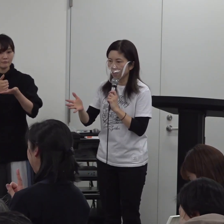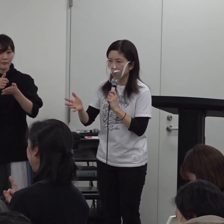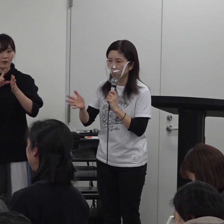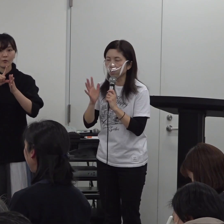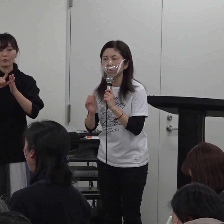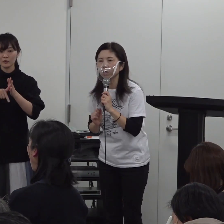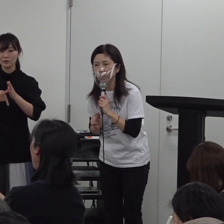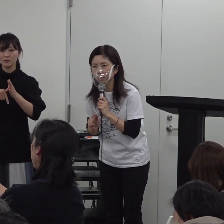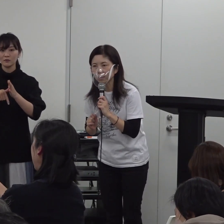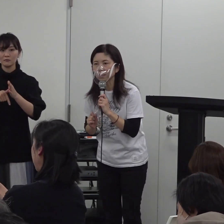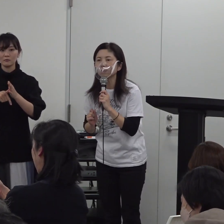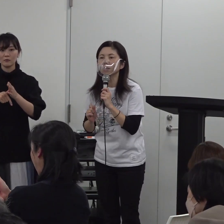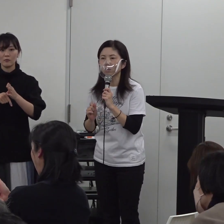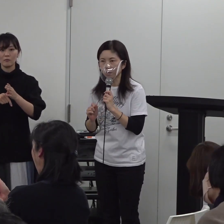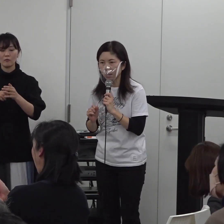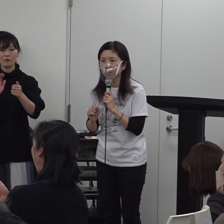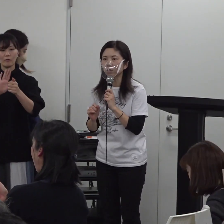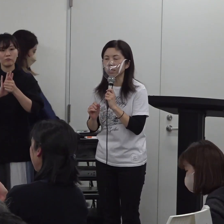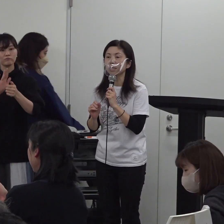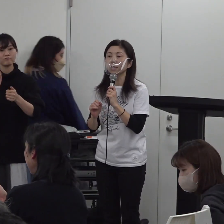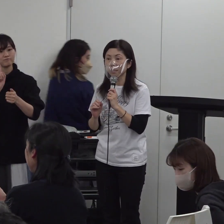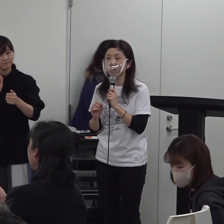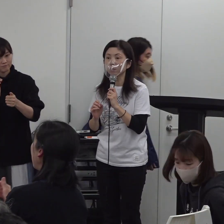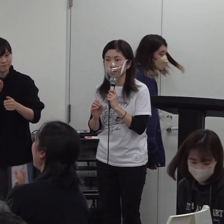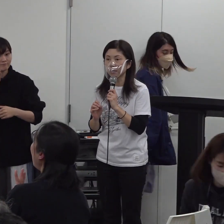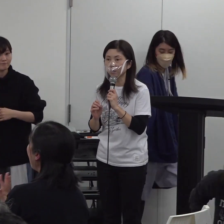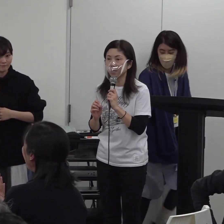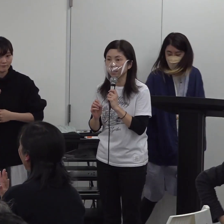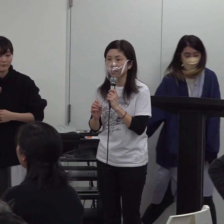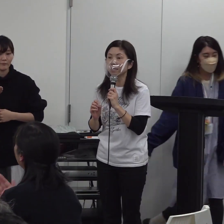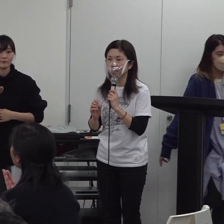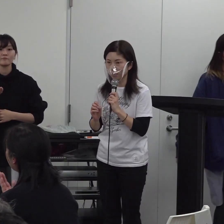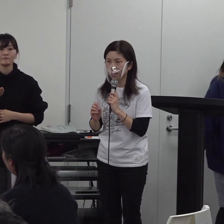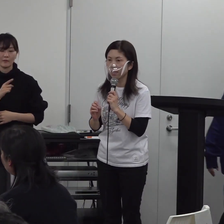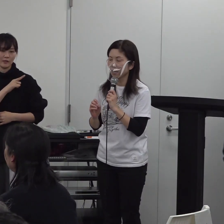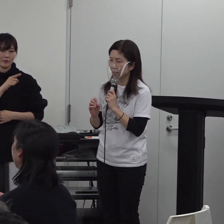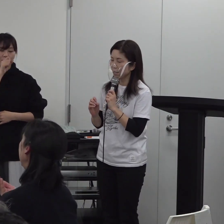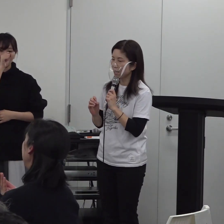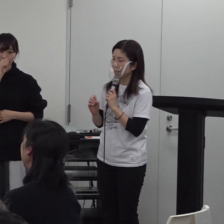どのようなお手伝いしましょうかと聞いていただくのが一番いいですね